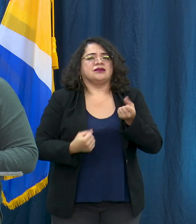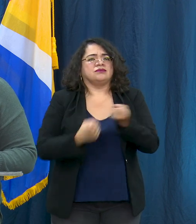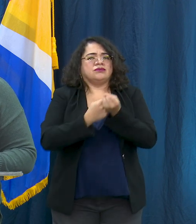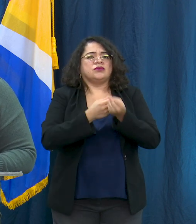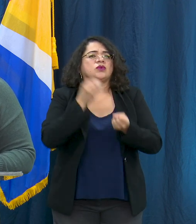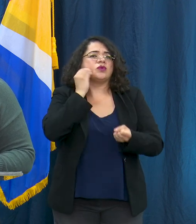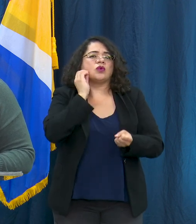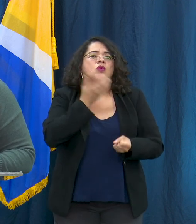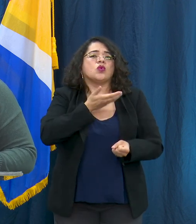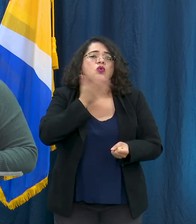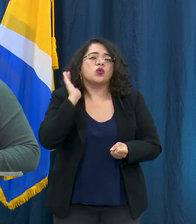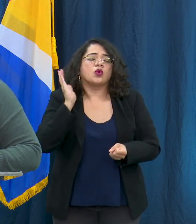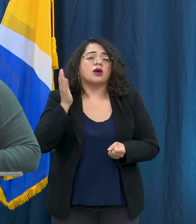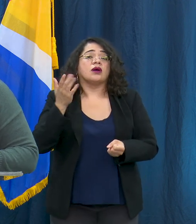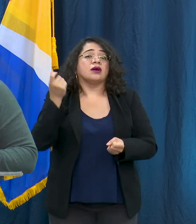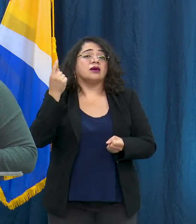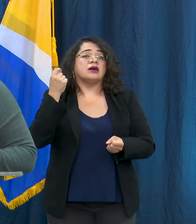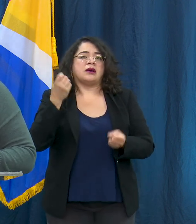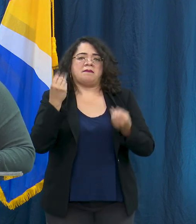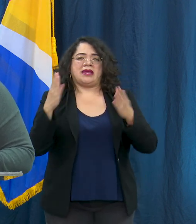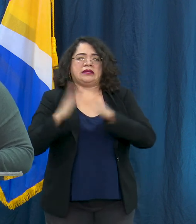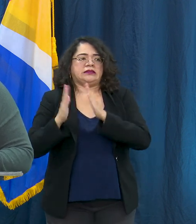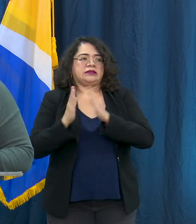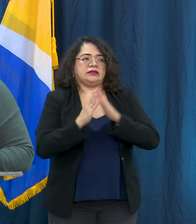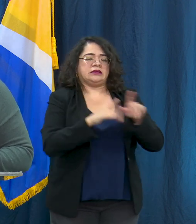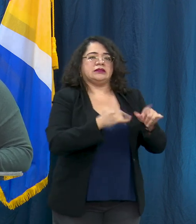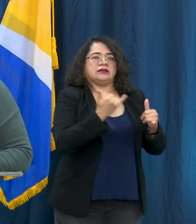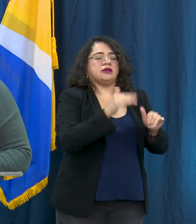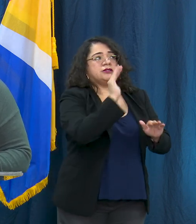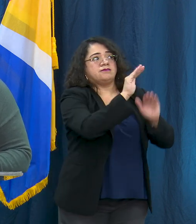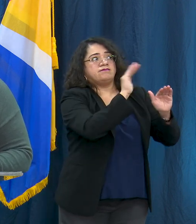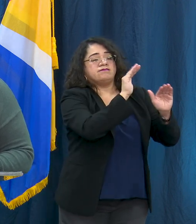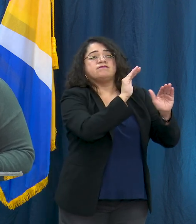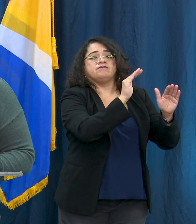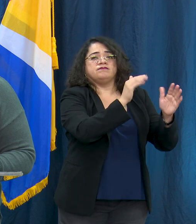todo lo que estamos viendo con el coronavirus algún otro recce seat okay